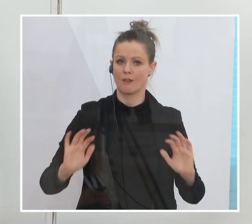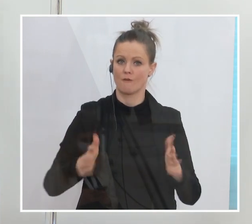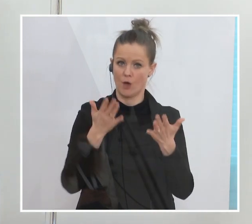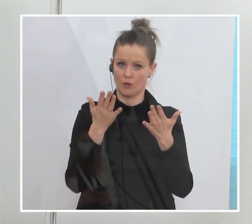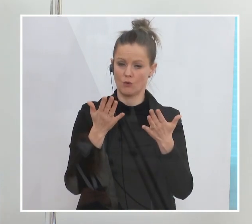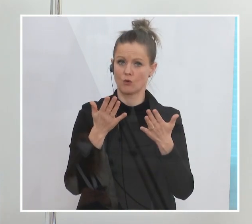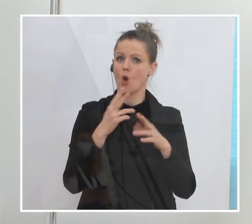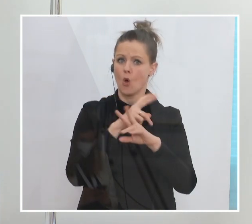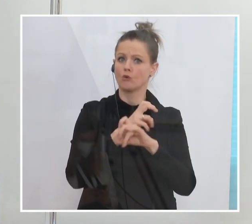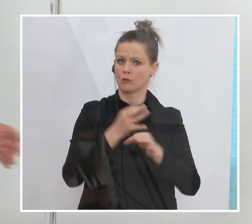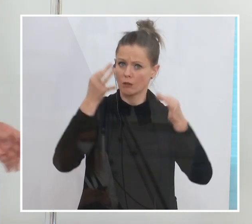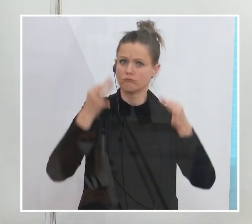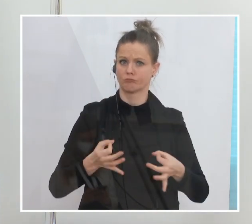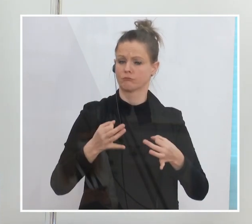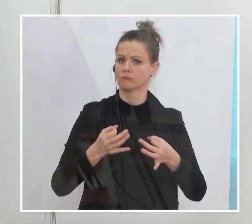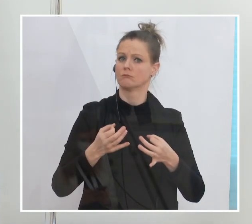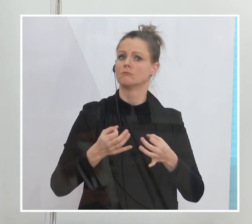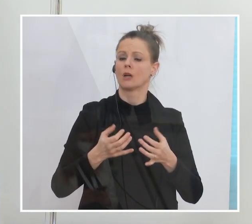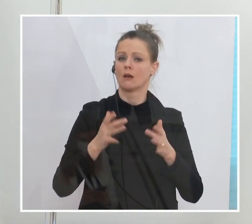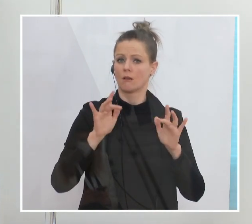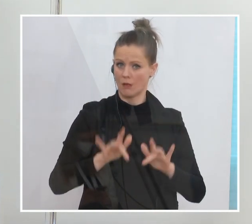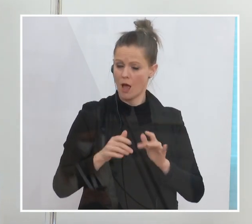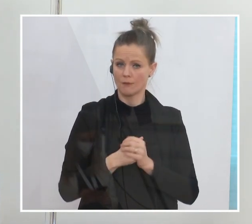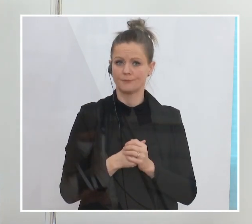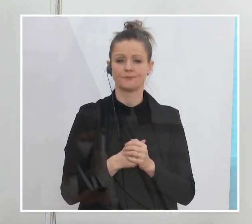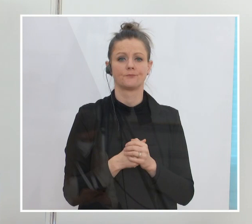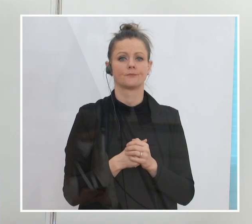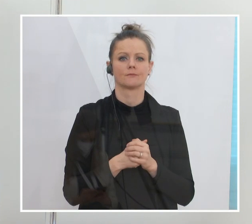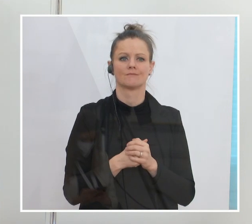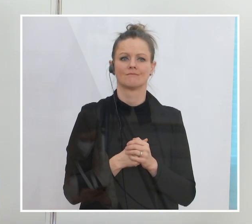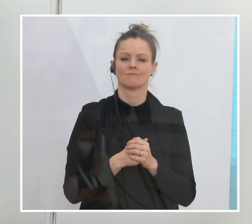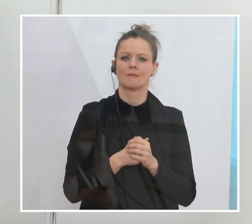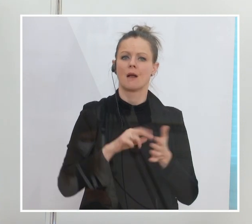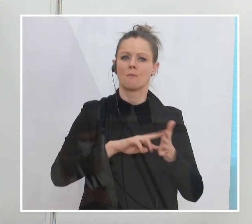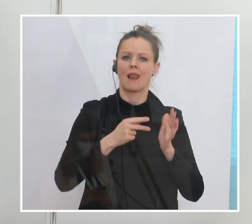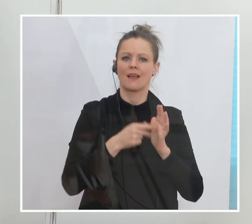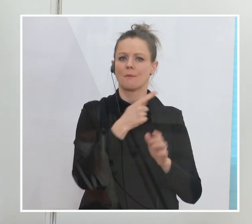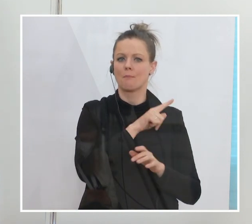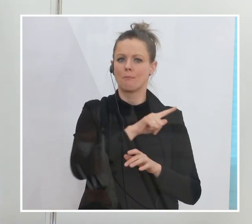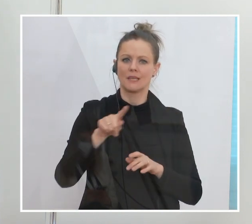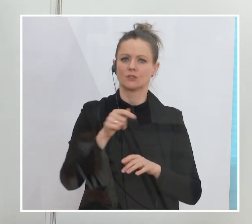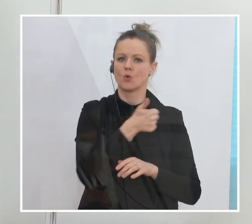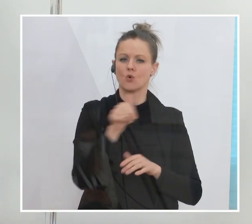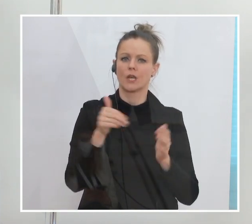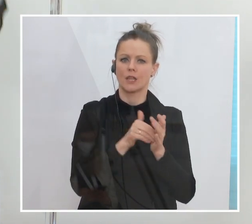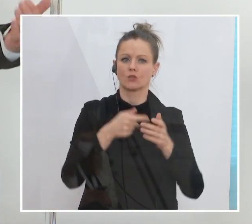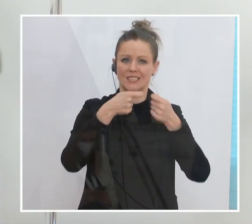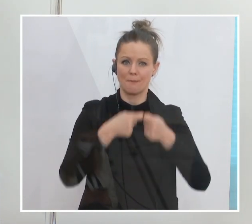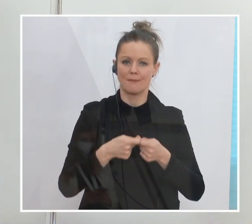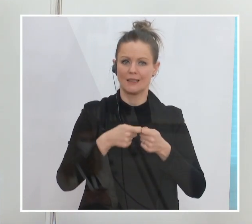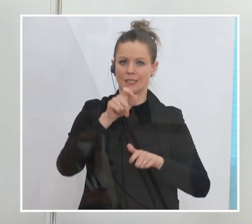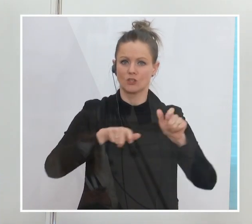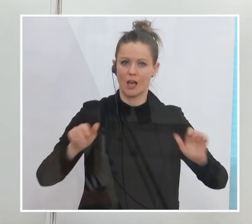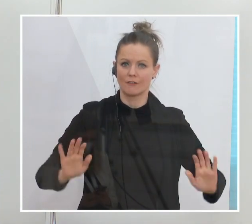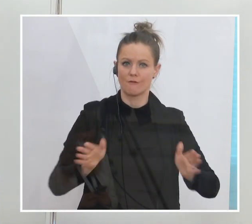etabliert, und wir haben hier vor, bis zu 100.000 Mitgliedschaften zu fördern und zwar in dieser Art